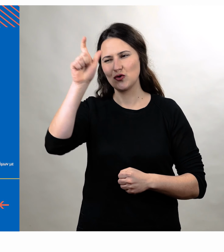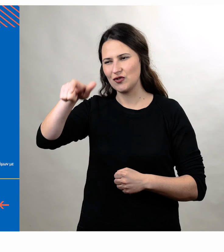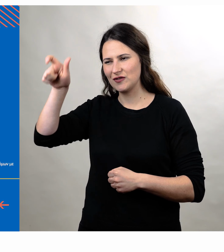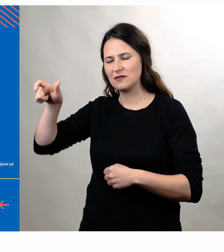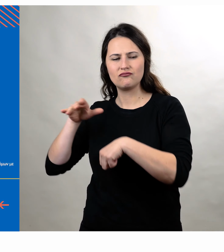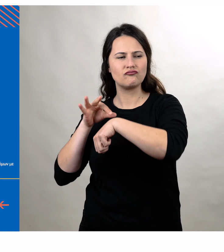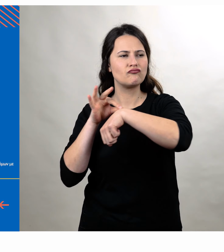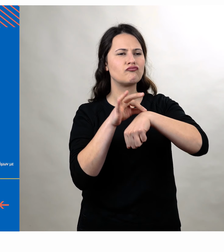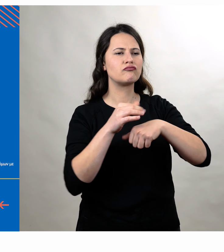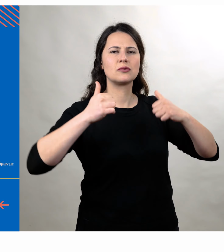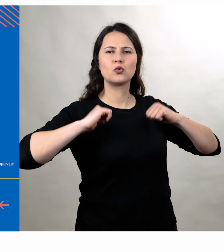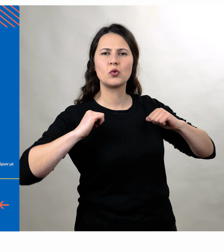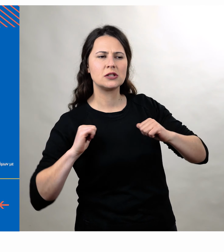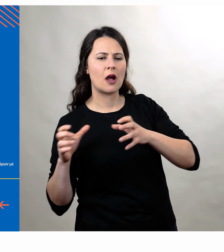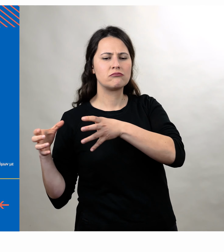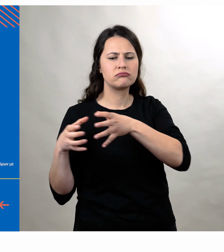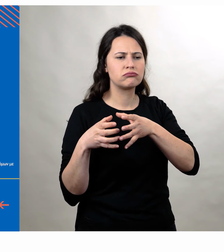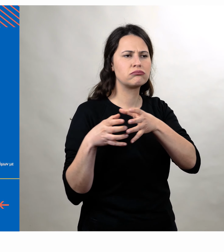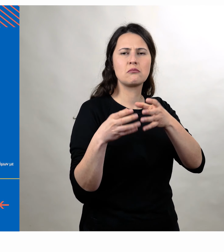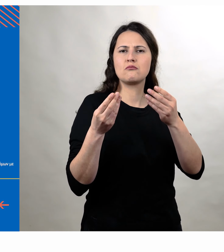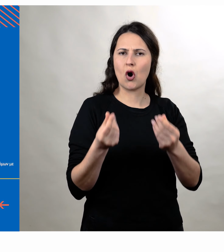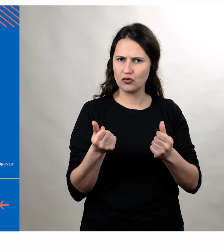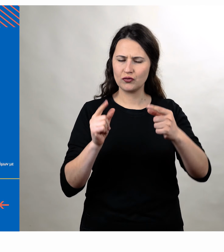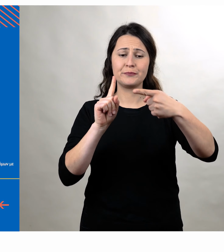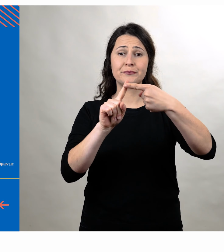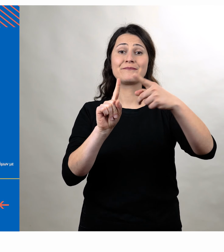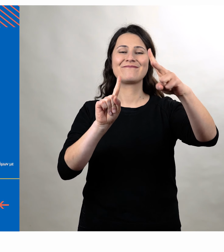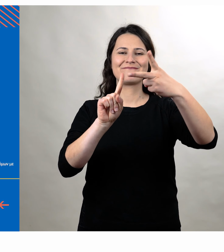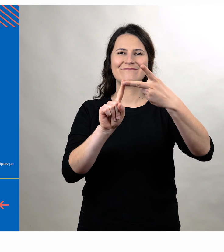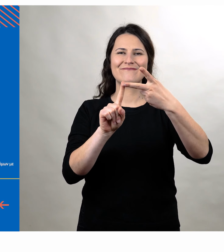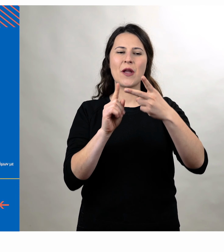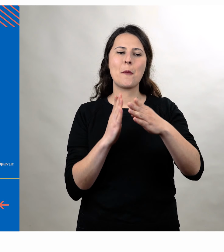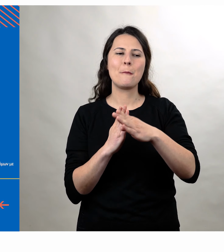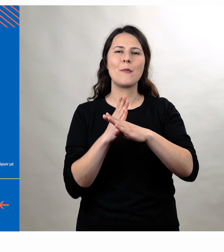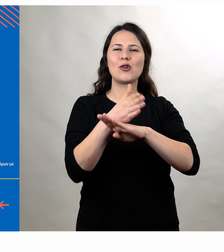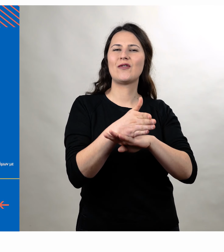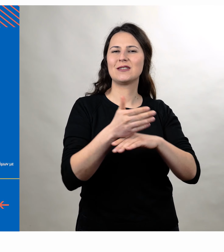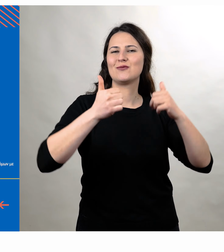"Προσβάσιμος τουρισμός για Ταξιδιωτικούς Πράκτορες"